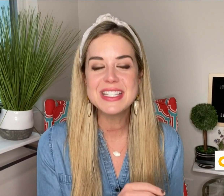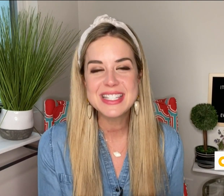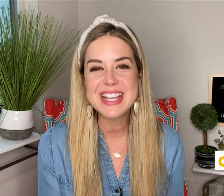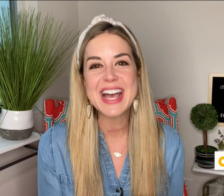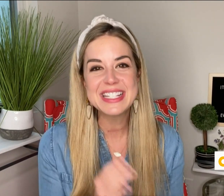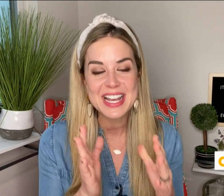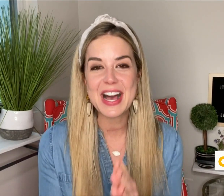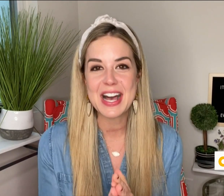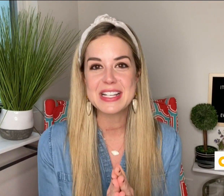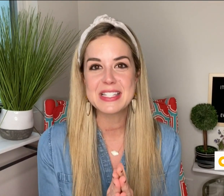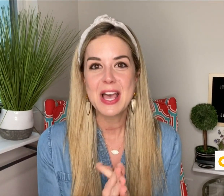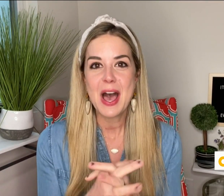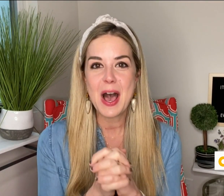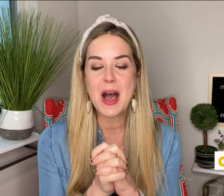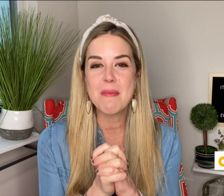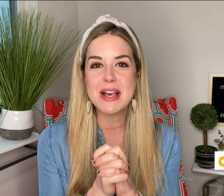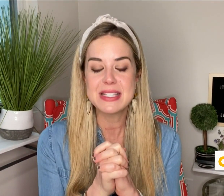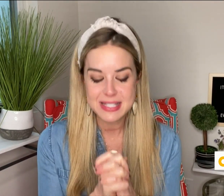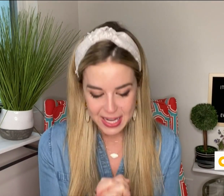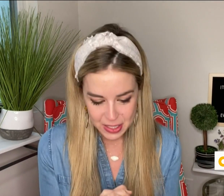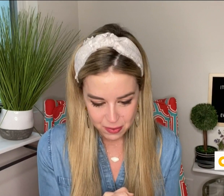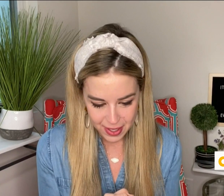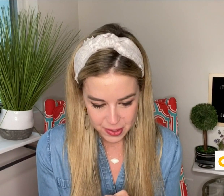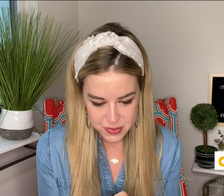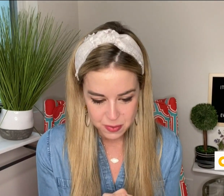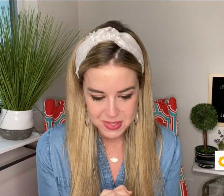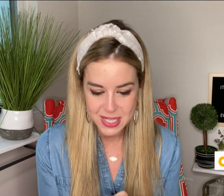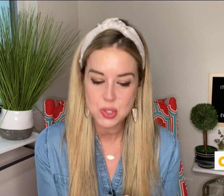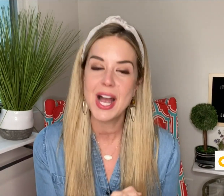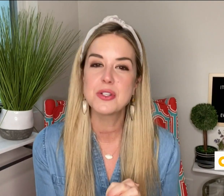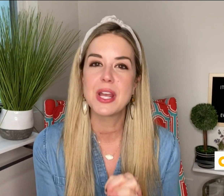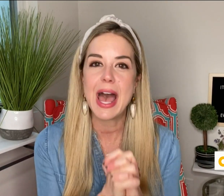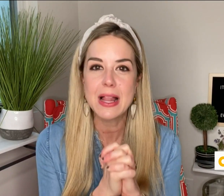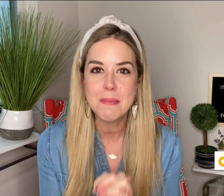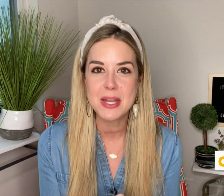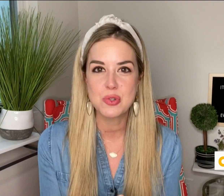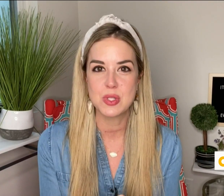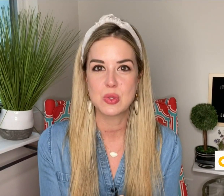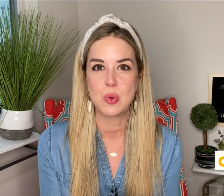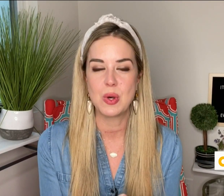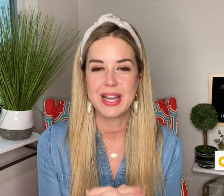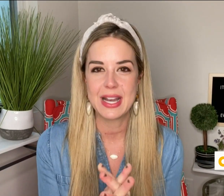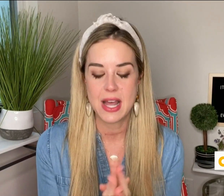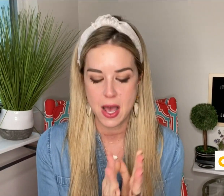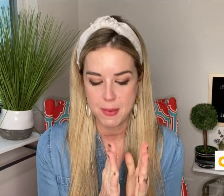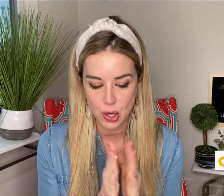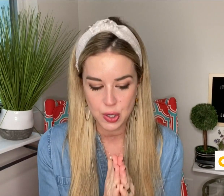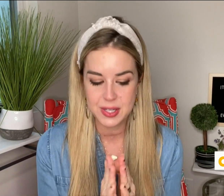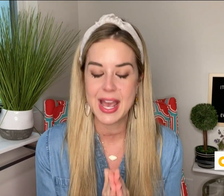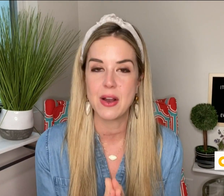GLORIOUS PEOPLE THAT WATCH THIS SHOW TO SEND GLORIOUS PEOPLE THAT WATCH THIS SHOW TO SEND US GLORIOUS PEOPLE THAT WATCH THIS SHOW TO SEND US A GLORIOUS PEOPLE THAT WATCH THIS SHOW TO SEND US A FEEL GLORIOUS PEOPLE THAT WATCH THIS SHOW TO SEND US A FEEL GOOD SHOW TO SEND US A FEEL GOOD SHOW TO SEND US A FEEL GOOD STORY. STORY. STORY. BRITNEY STORY. BRITNEY DORSEY STORY. BRITNEY DORSEY DID STORY. BRITNEY DORSEY DID JUST STORY. BRITNEY DORSEY DID JUST THAT. BRITNEY DORSEY DID JUST THAT.